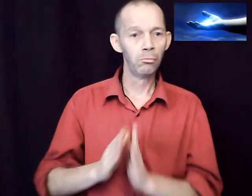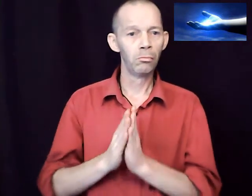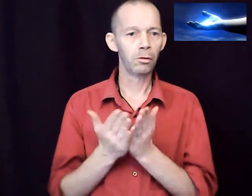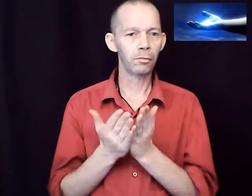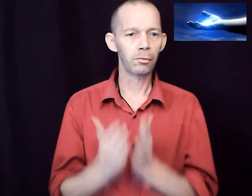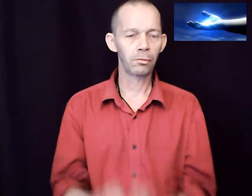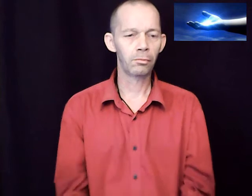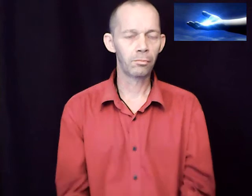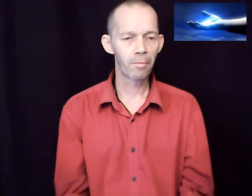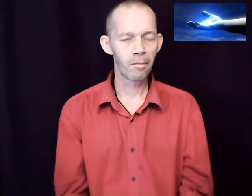j'ai reçu le livre